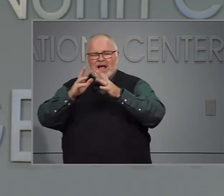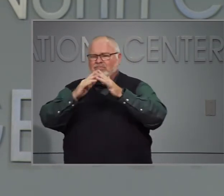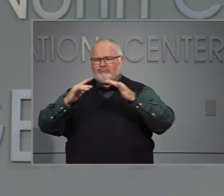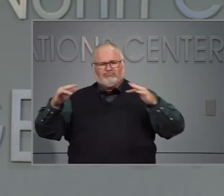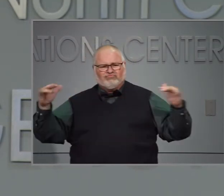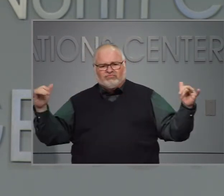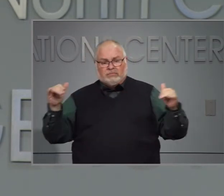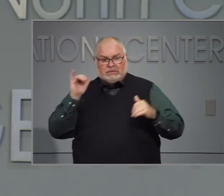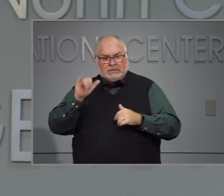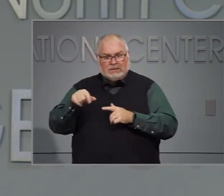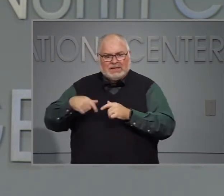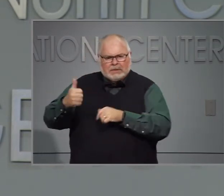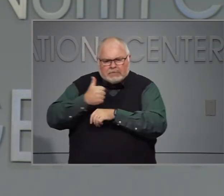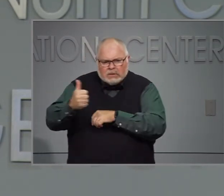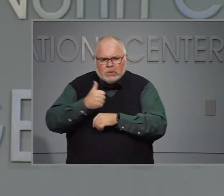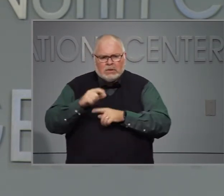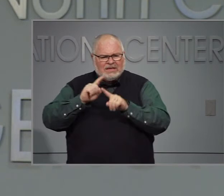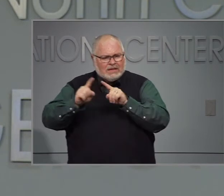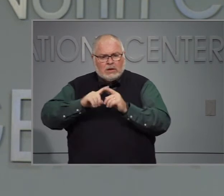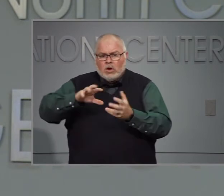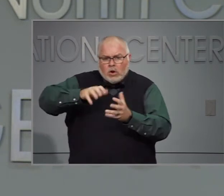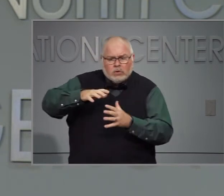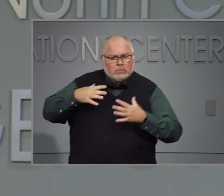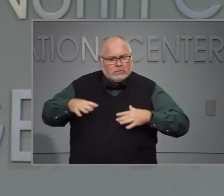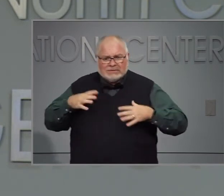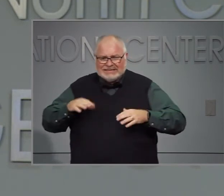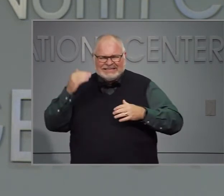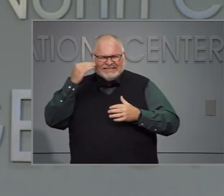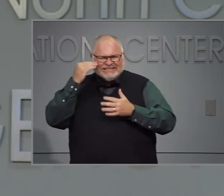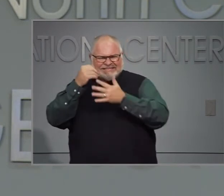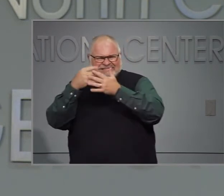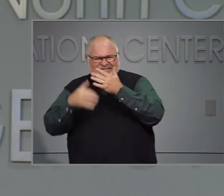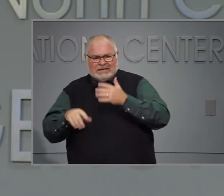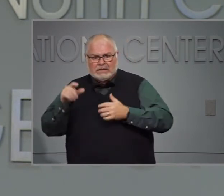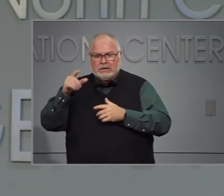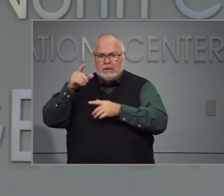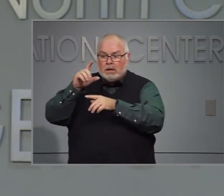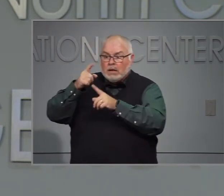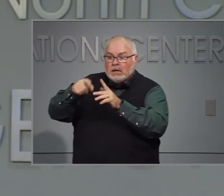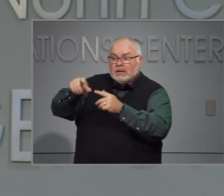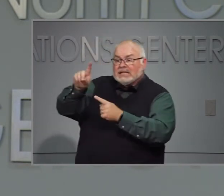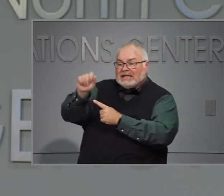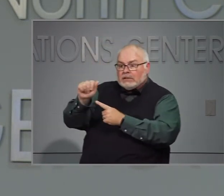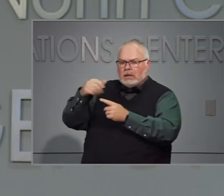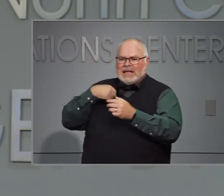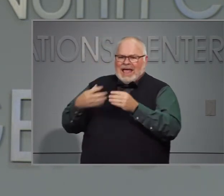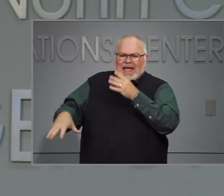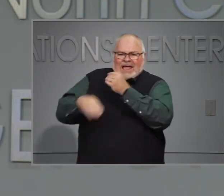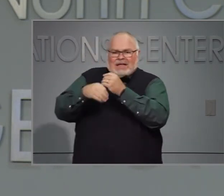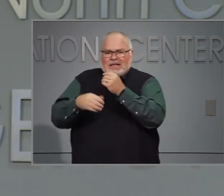medicinas, limpieza desinfectar transporte, seguridad lavandería y cuidado para las